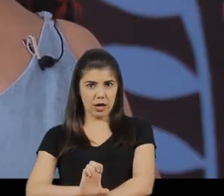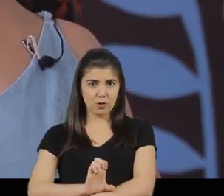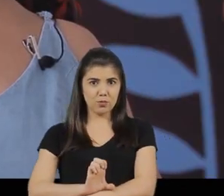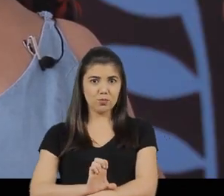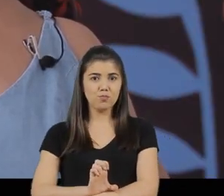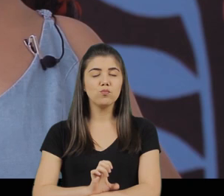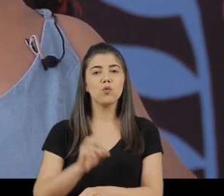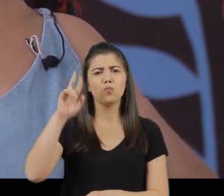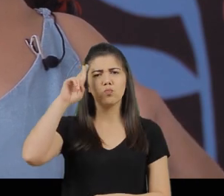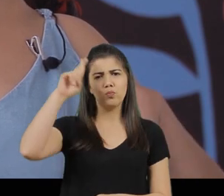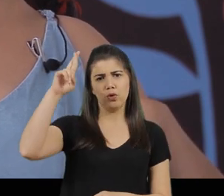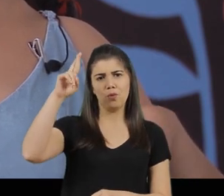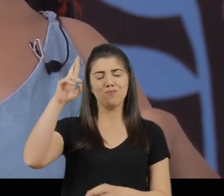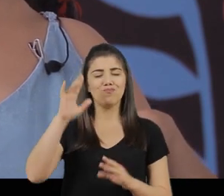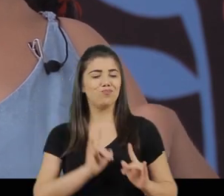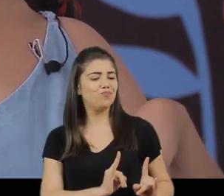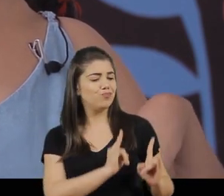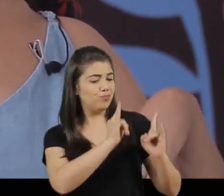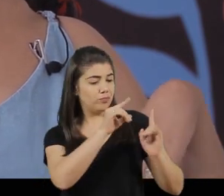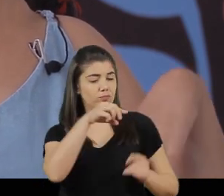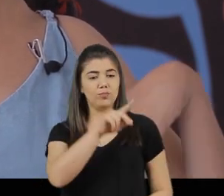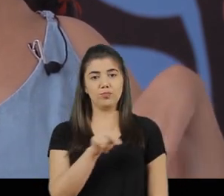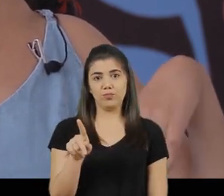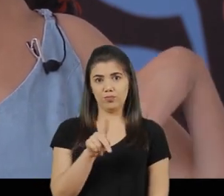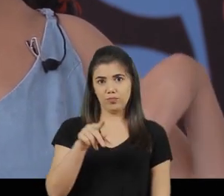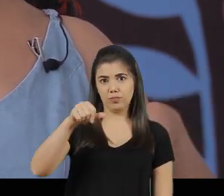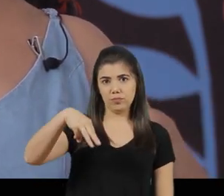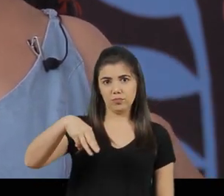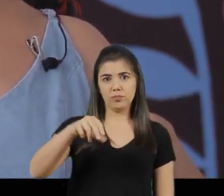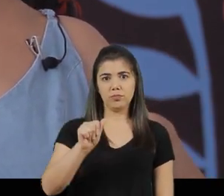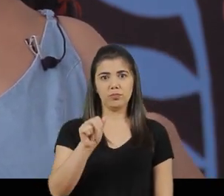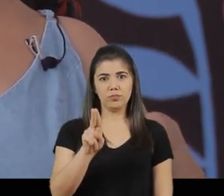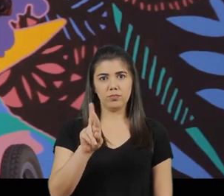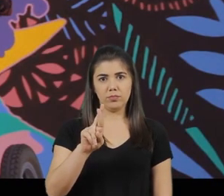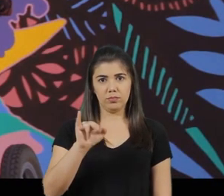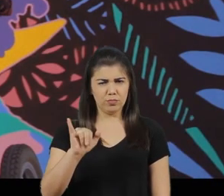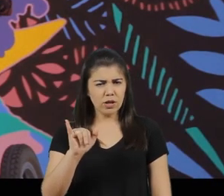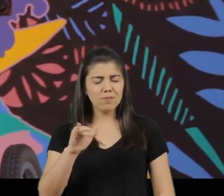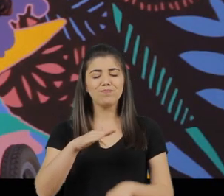Desde os primeiro dias, assim, o diretor do Centro me chamou, o professor Mauri,